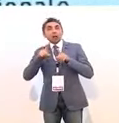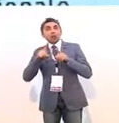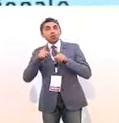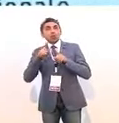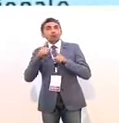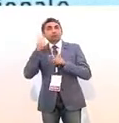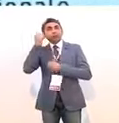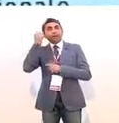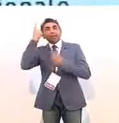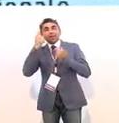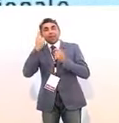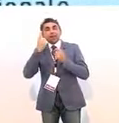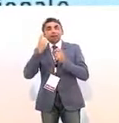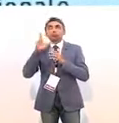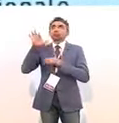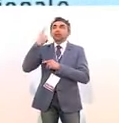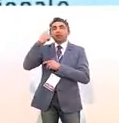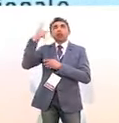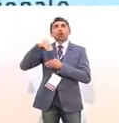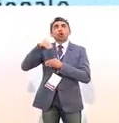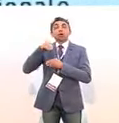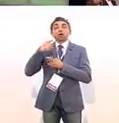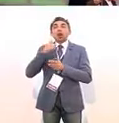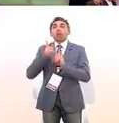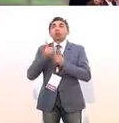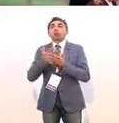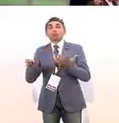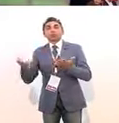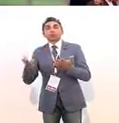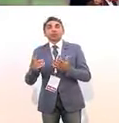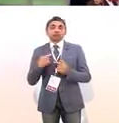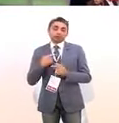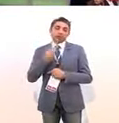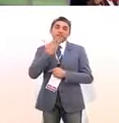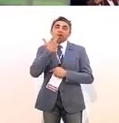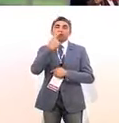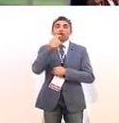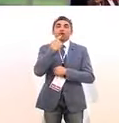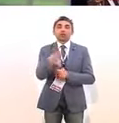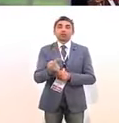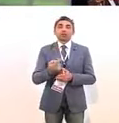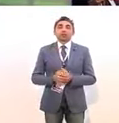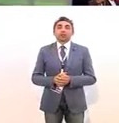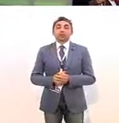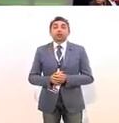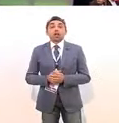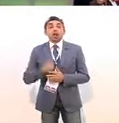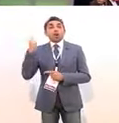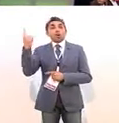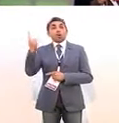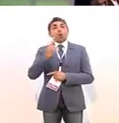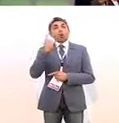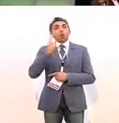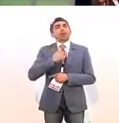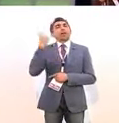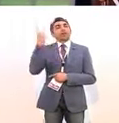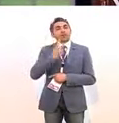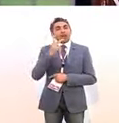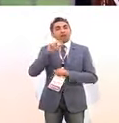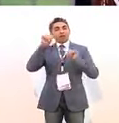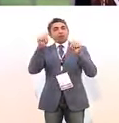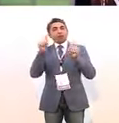ispirate dal populismo, lasciate che vi dica che l’unica vera forma di alternativa al